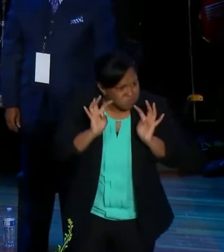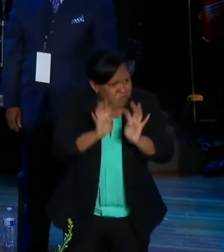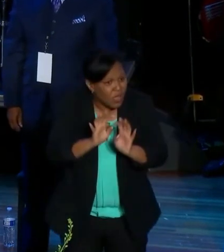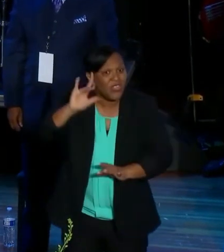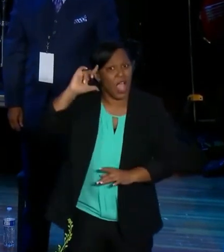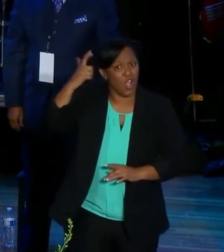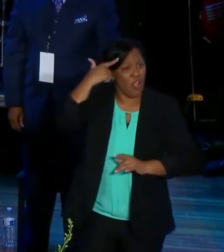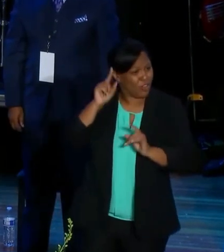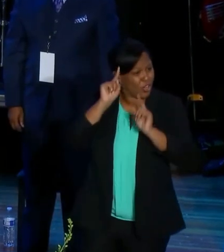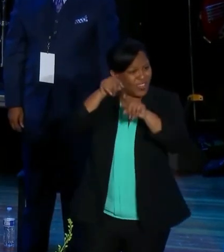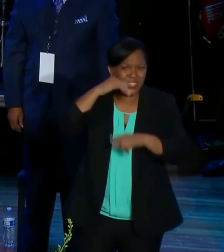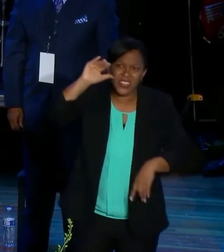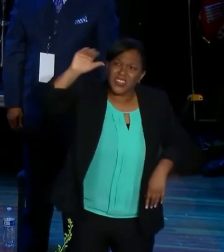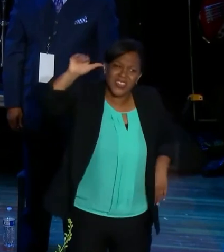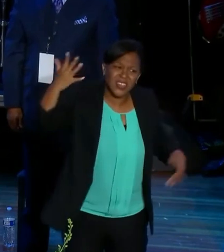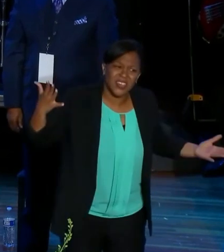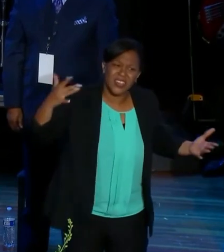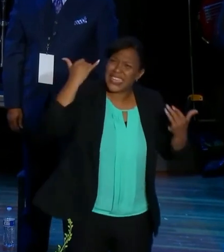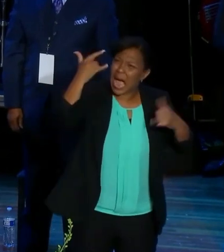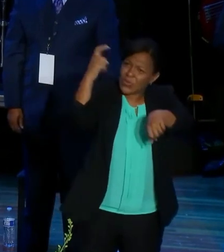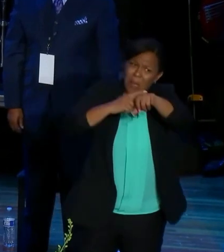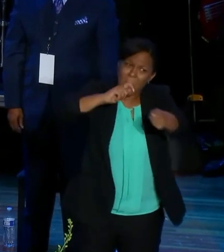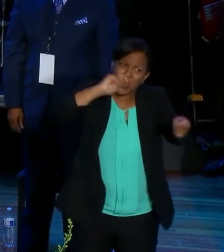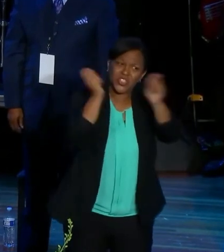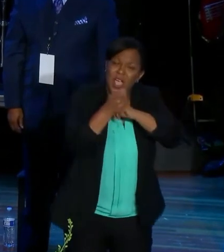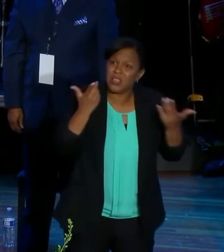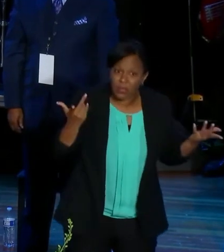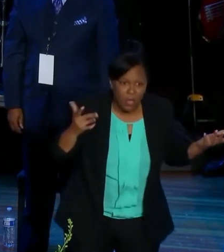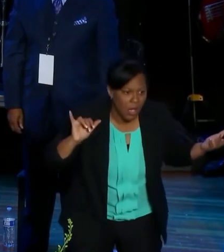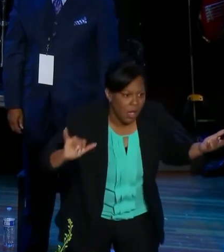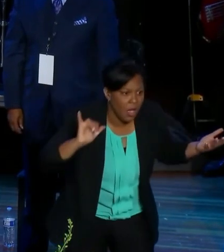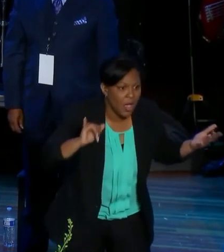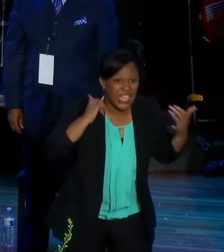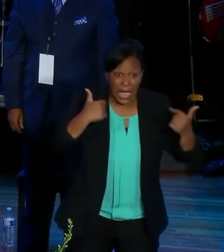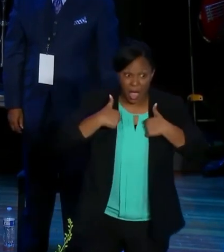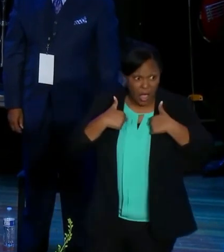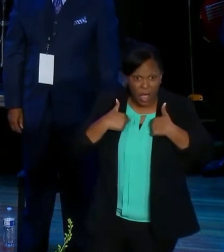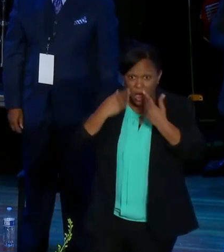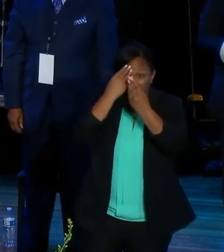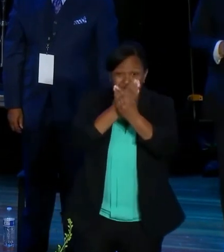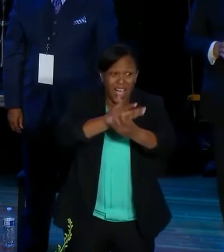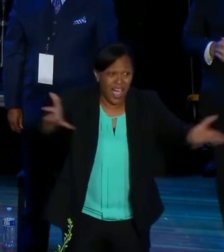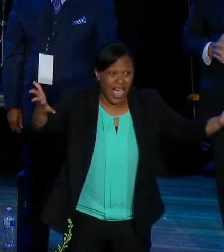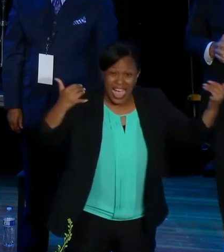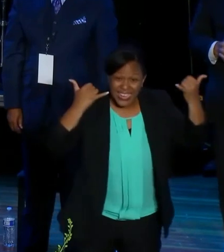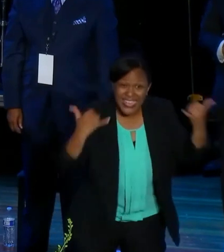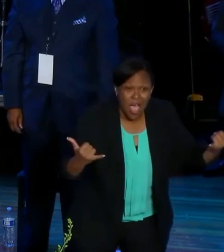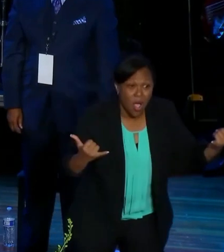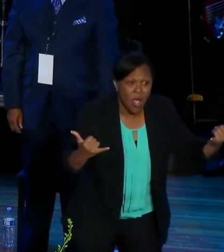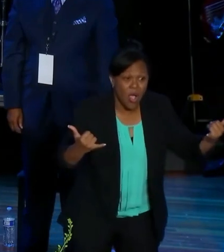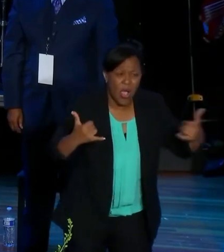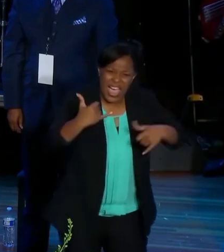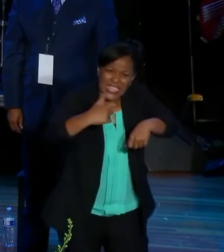Jag har kommit för att tala om för er :Amerika , detta är tiden för att göra räkenskap